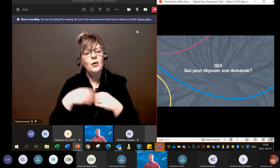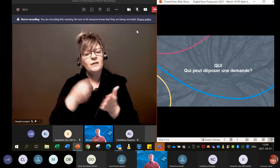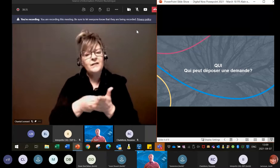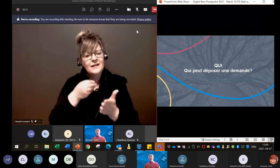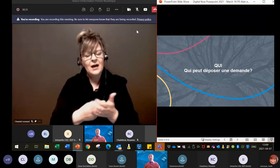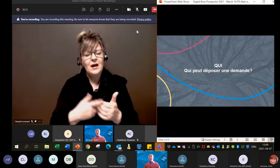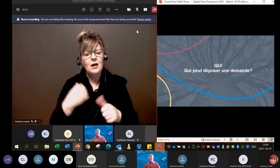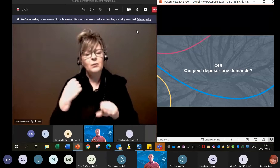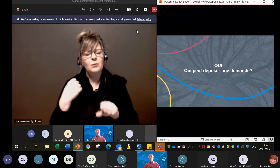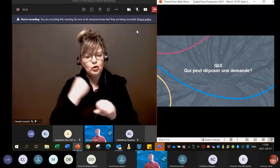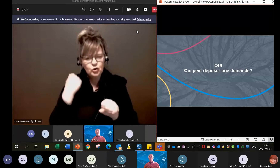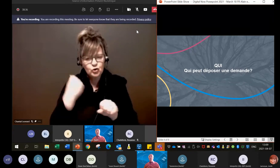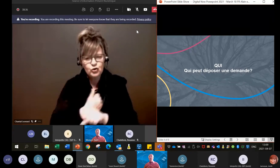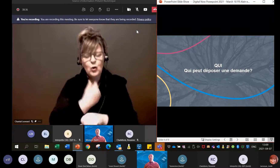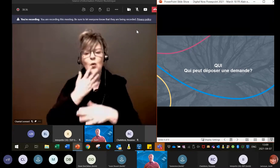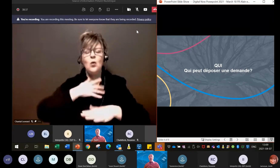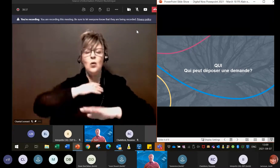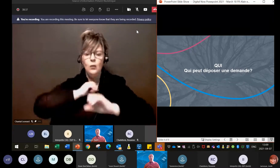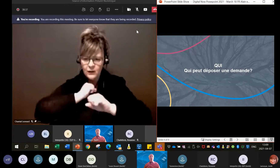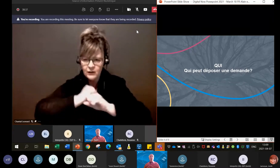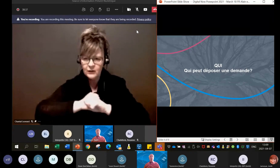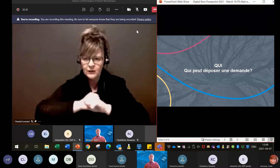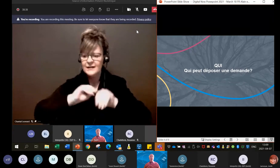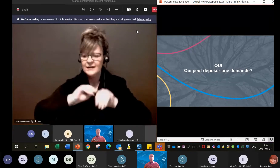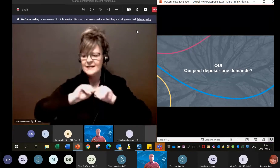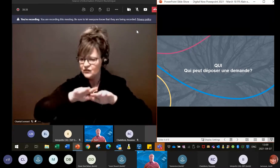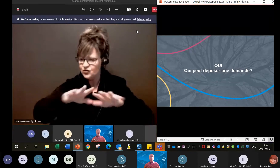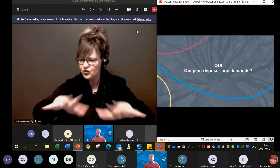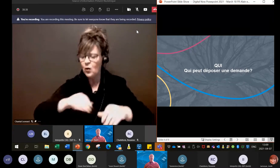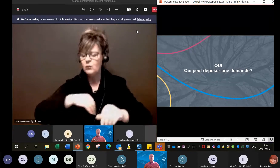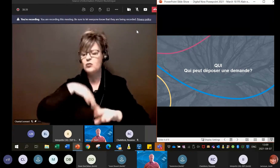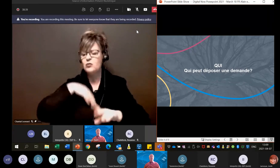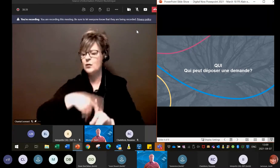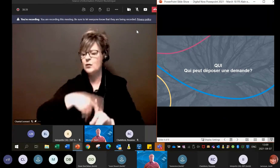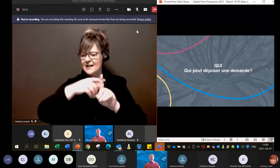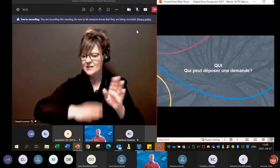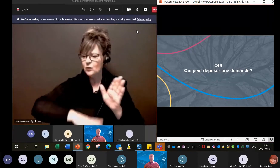à la diffusion et à l’optimisation de